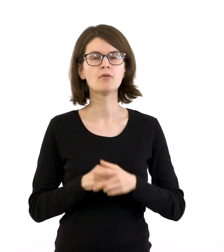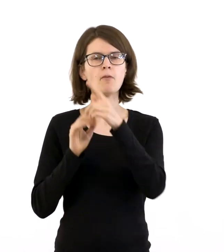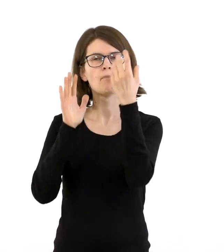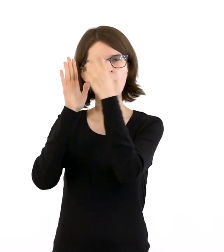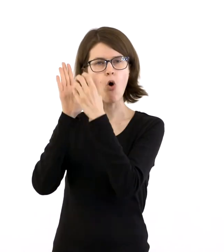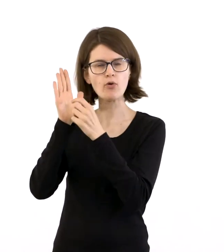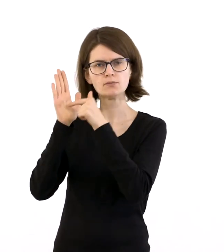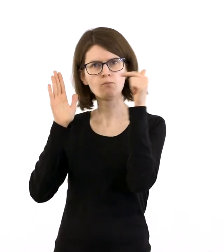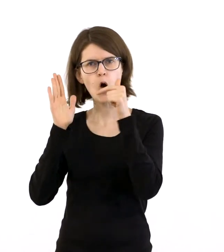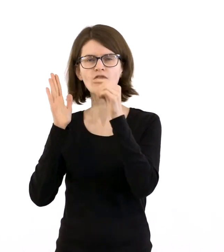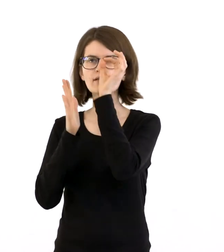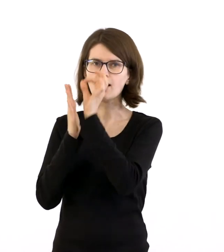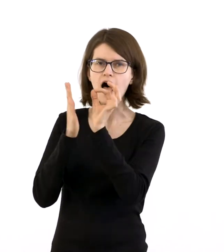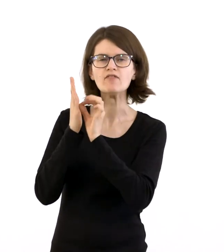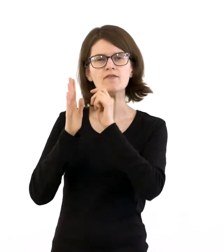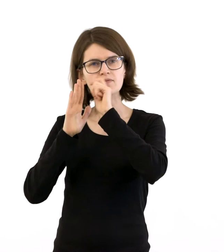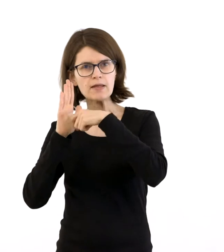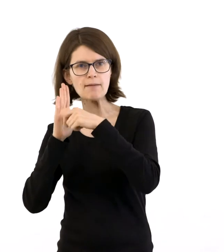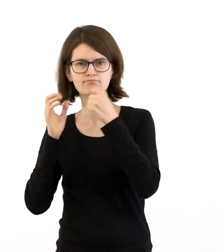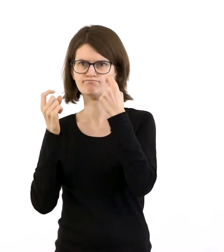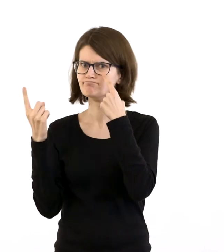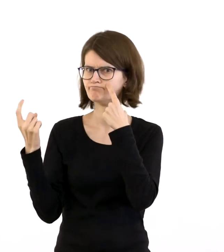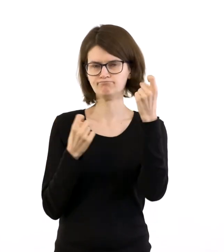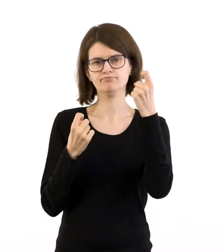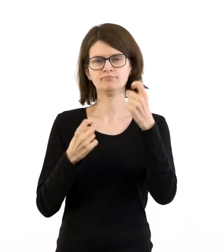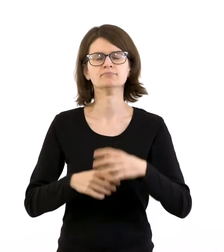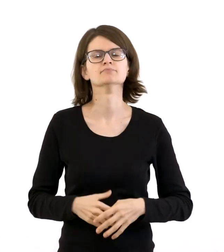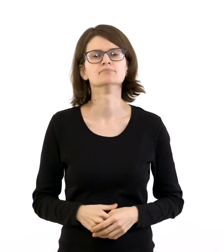W postach powinny być angażujące uwagę grafiki i materiały wideo.